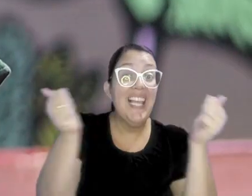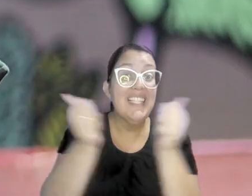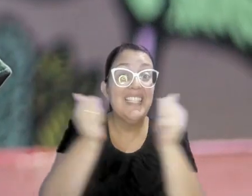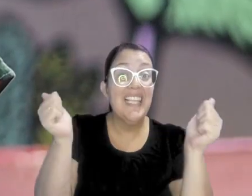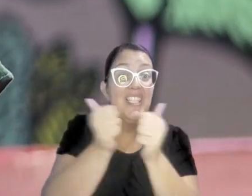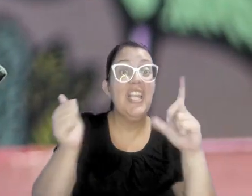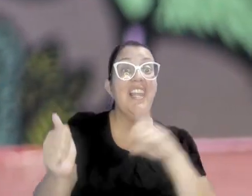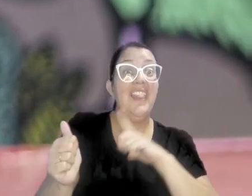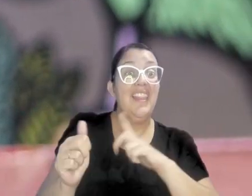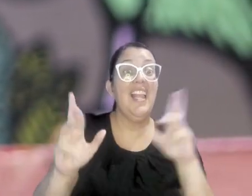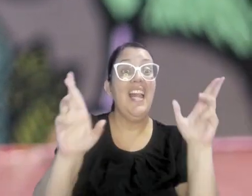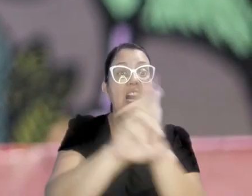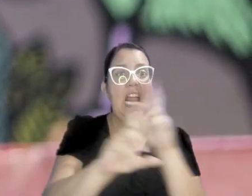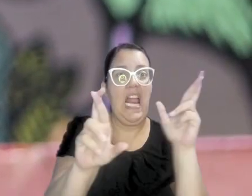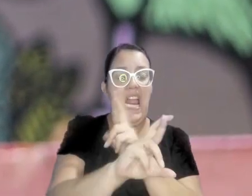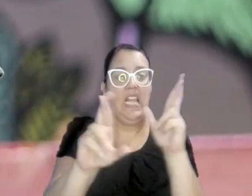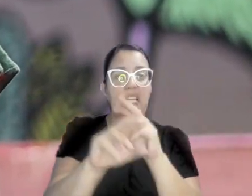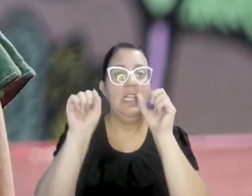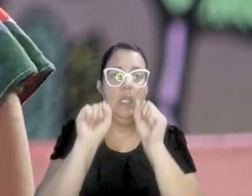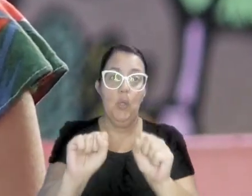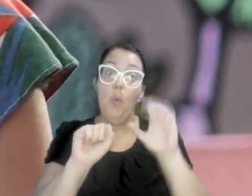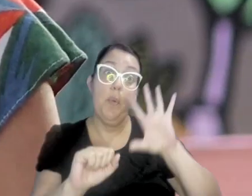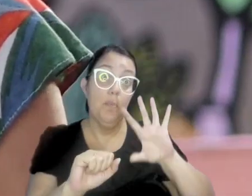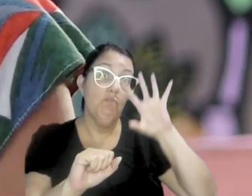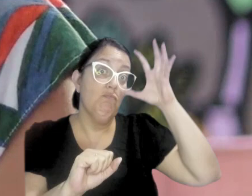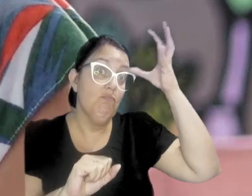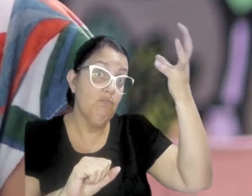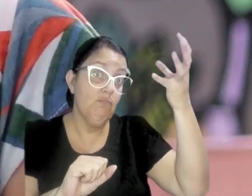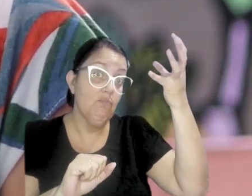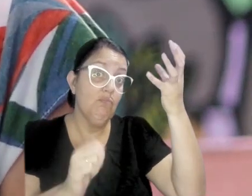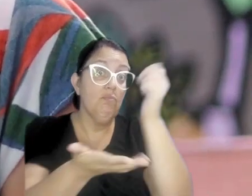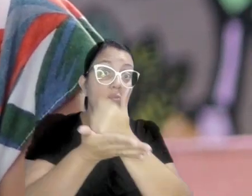é estritamente relacionada com o poder de decidir as bases